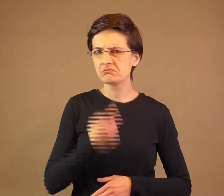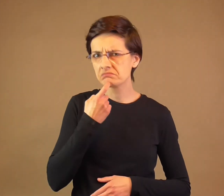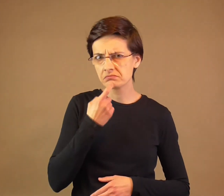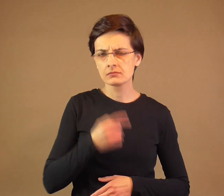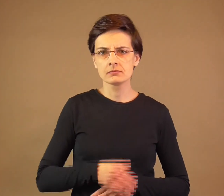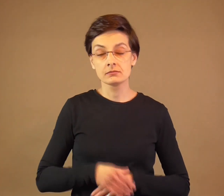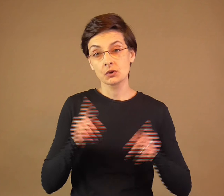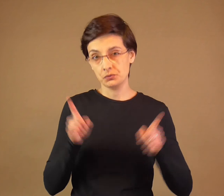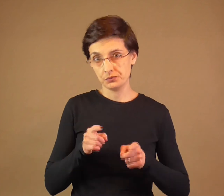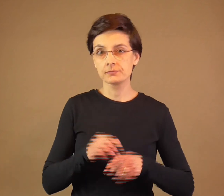Pokrótce to wyjaśnię.